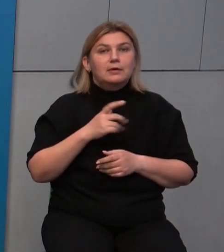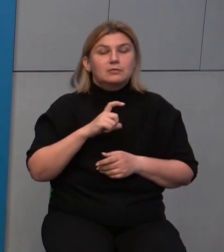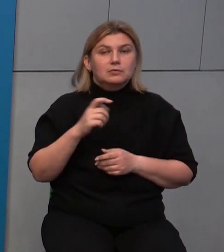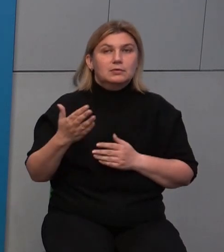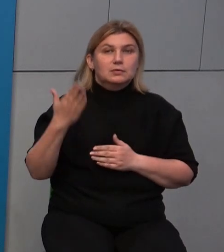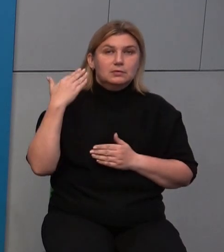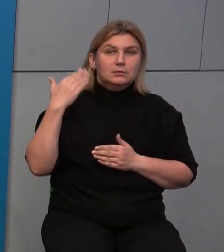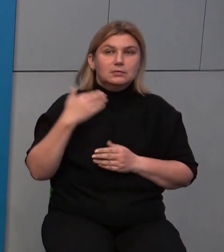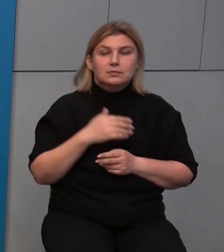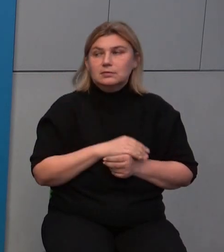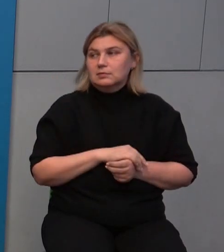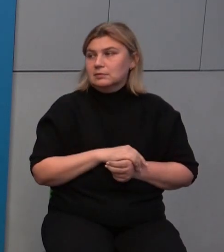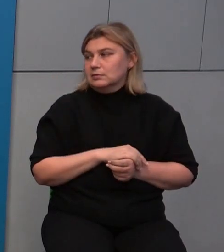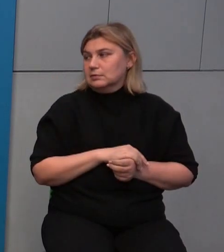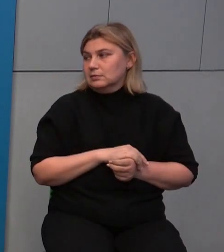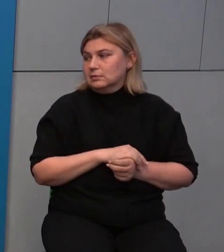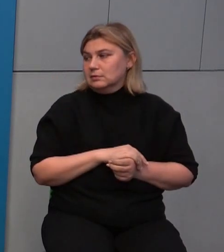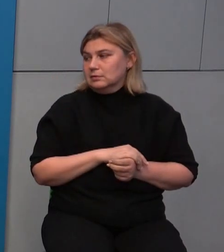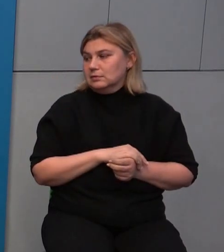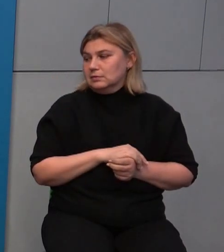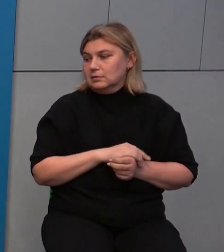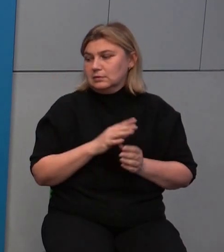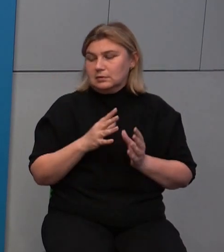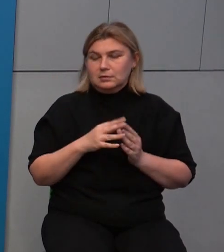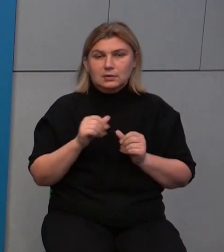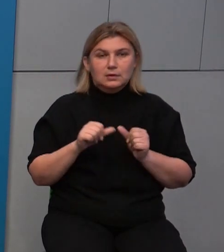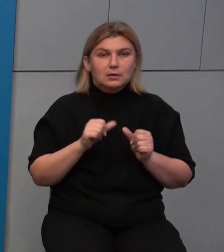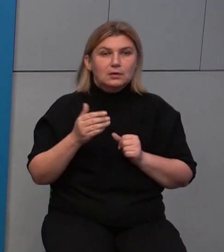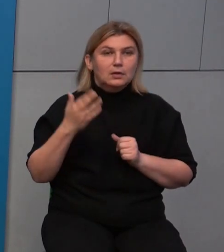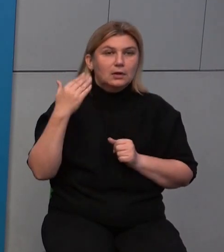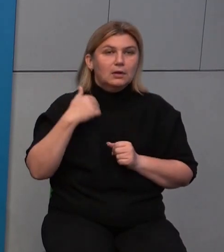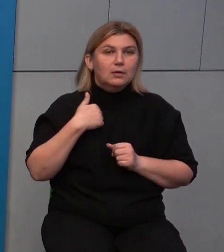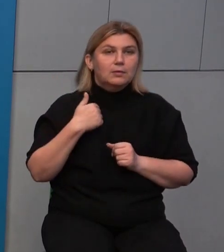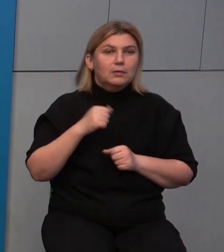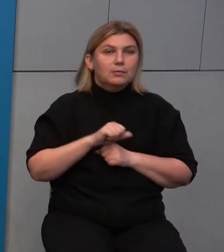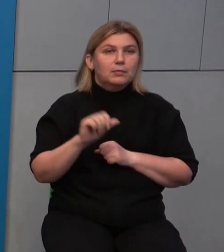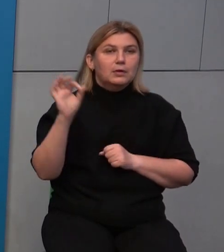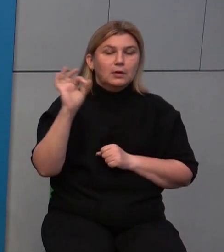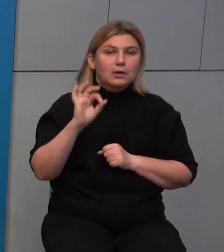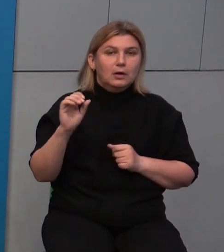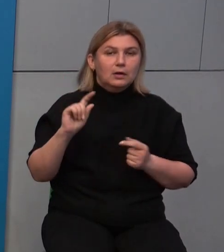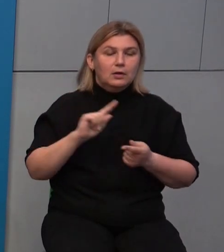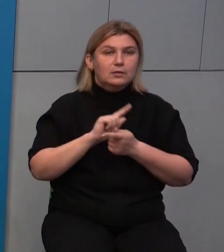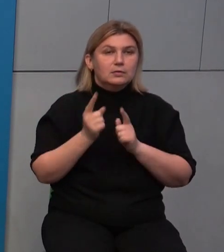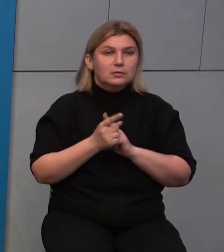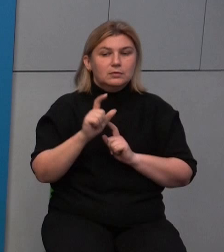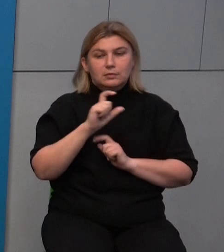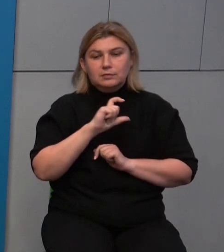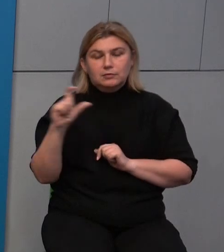to było chyba z 10 lat temu nawet, być okazję na takim spotkaniu w trakcie Pyrkonu.